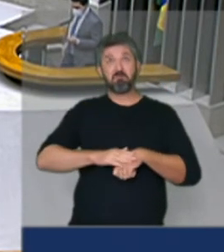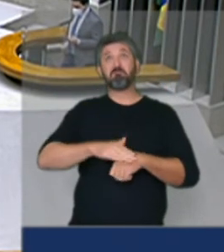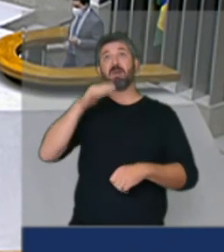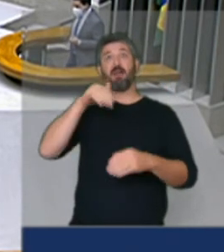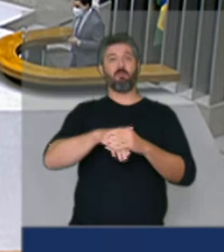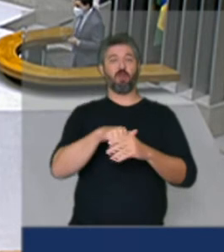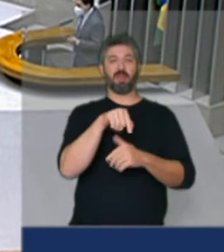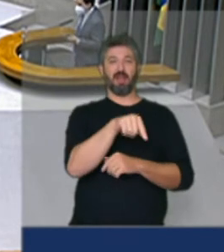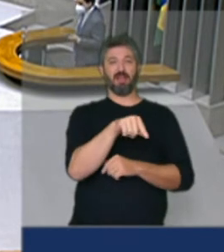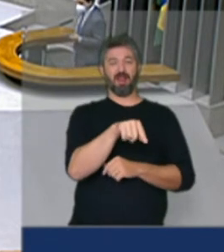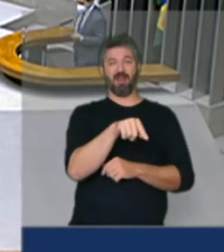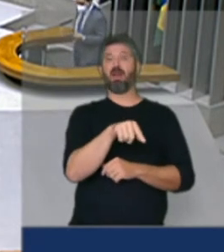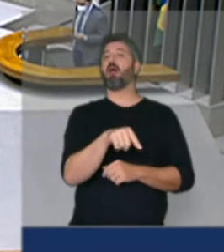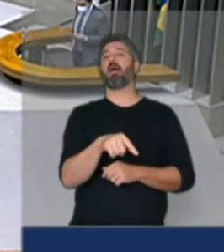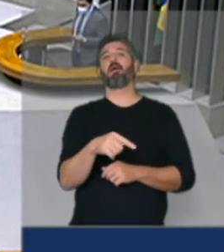EVENTOS COM O GOVERNADOR RUI COSTA. E EU NÃO PODEREI SAIR